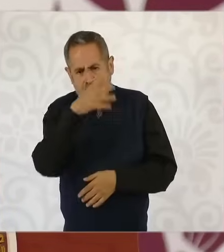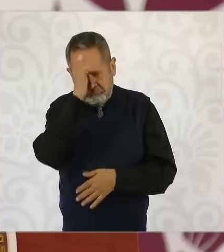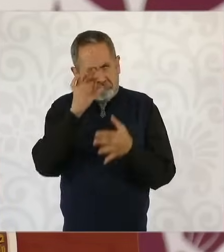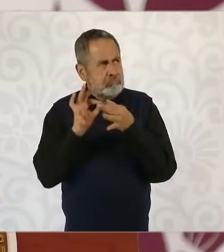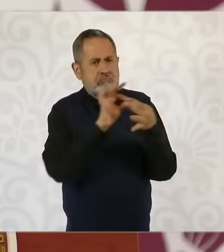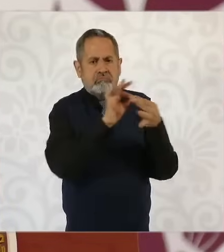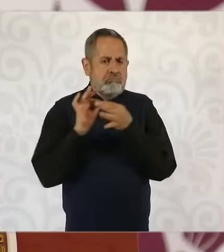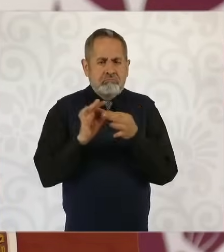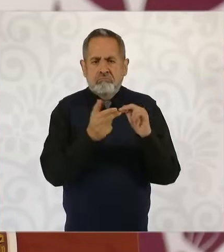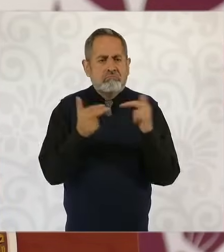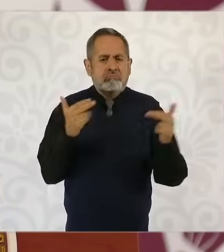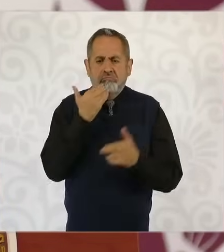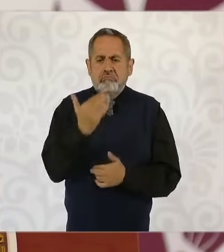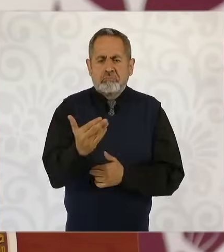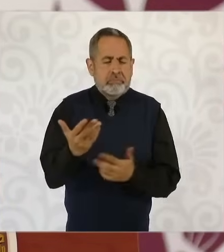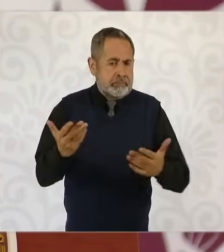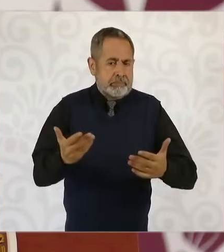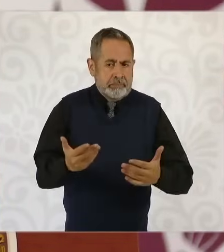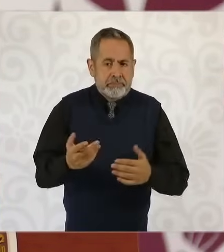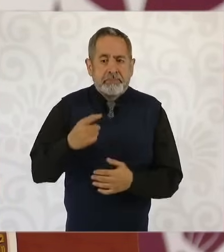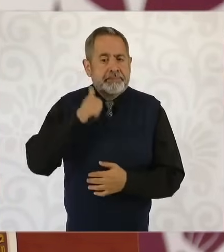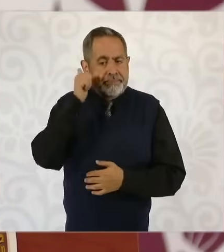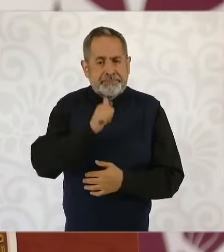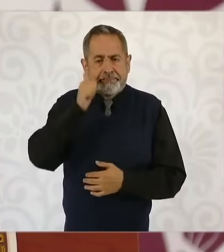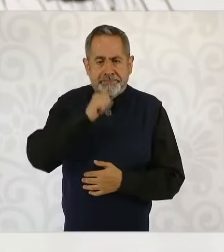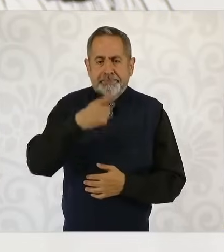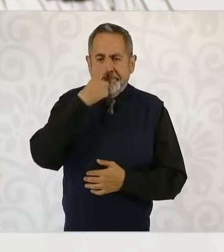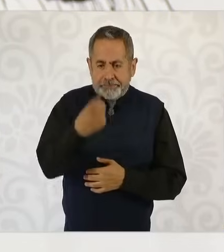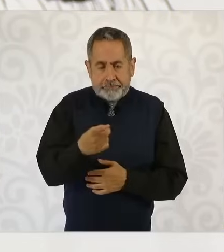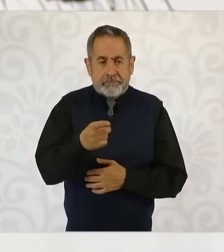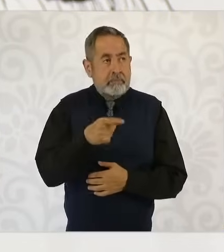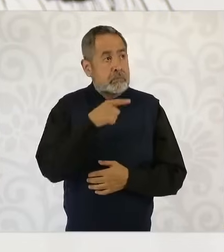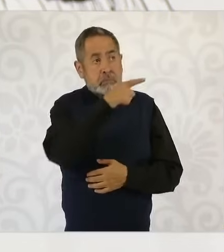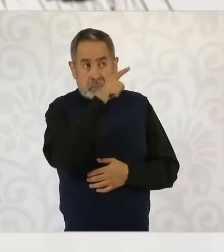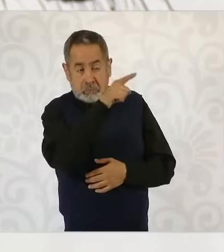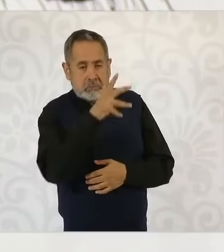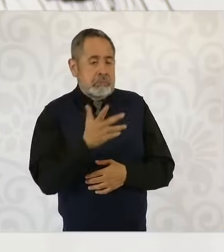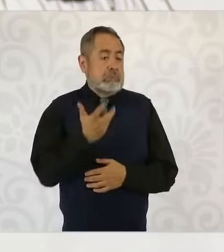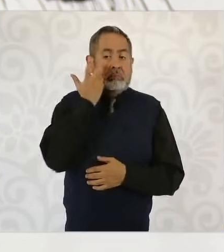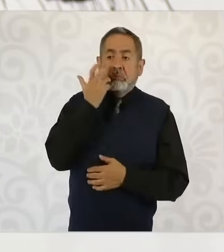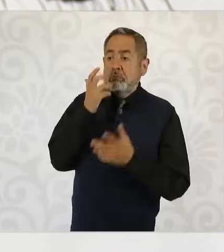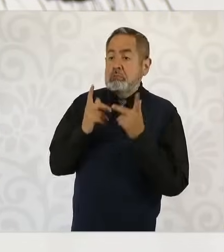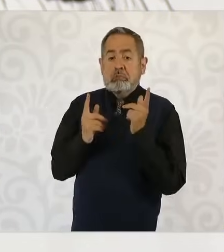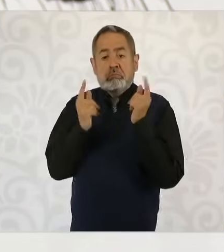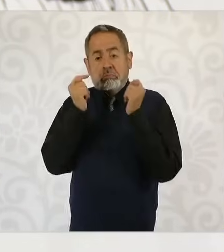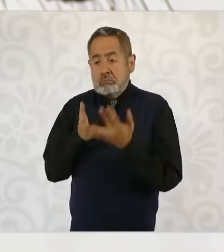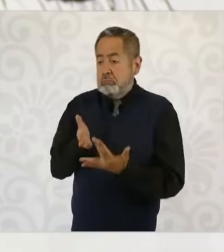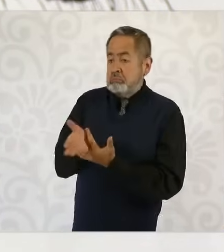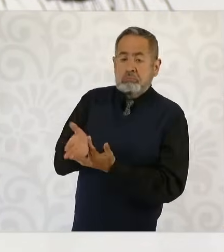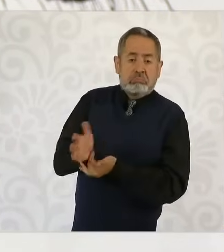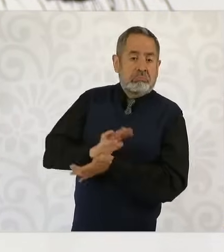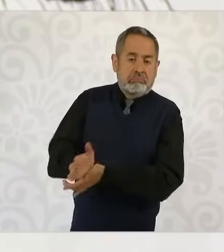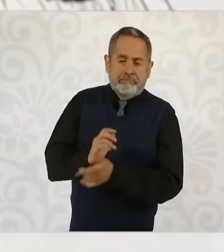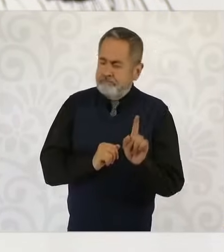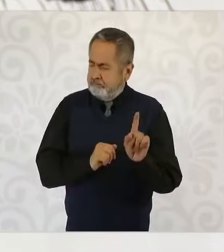una coordinación lo que siempre dijimos es que no se vaya a usar este tema como un argumento